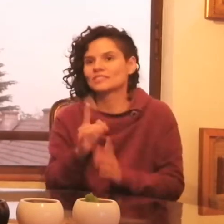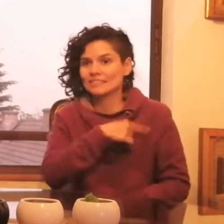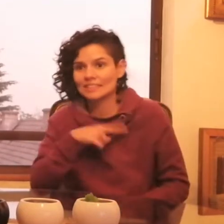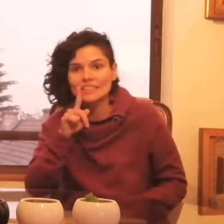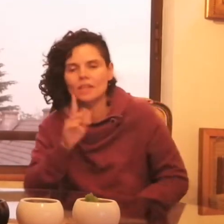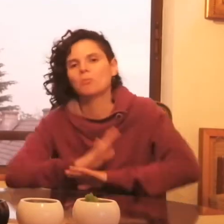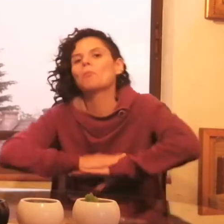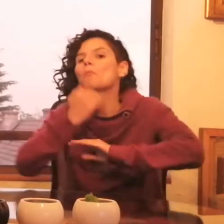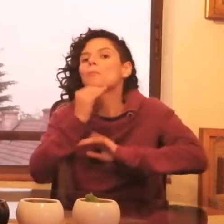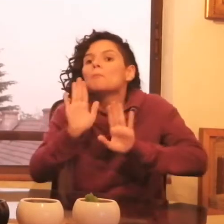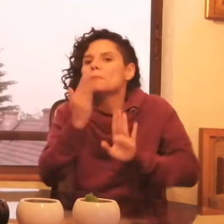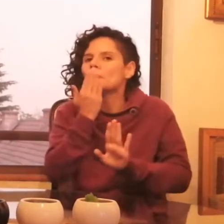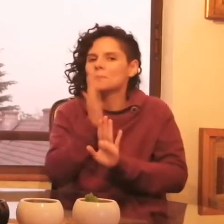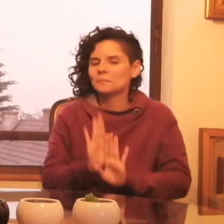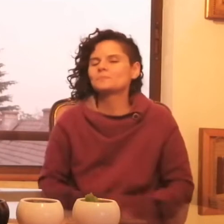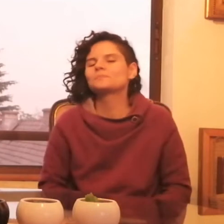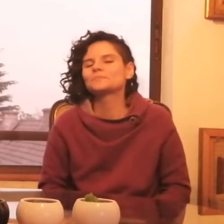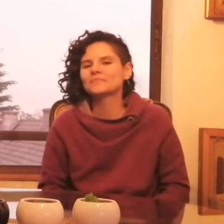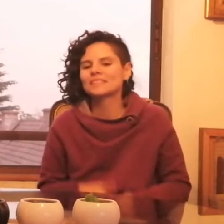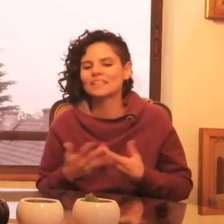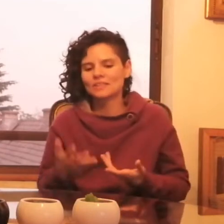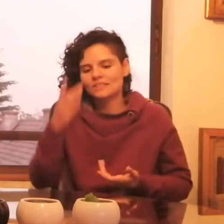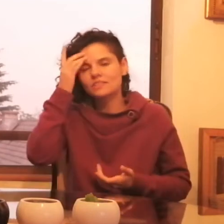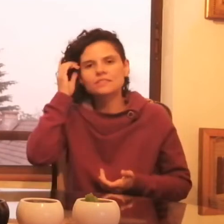entonces está ahí por si lo quiere escuchar que